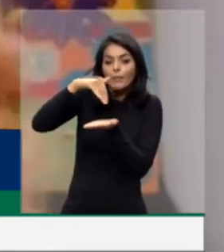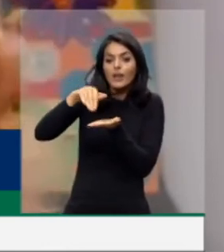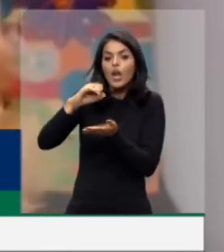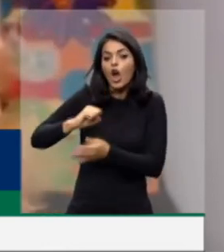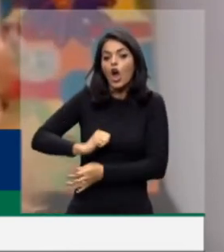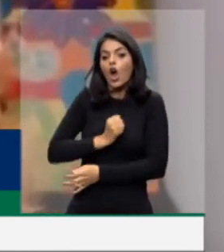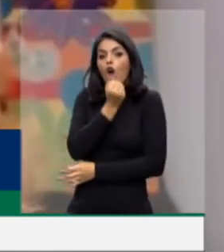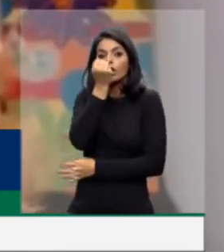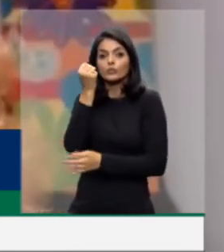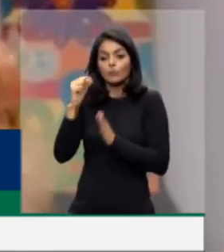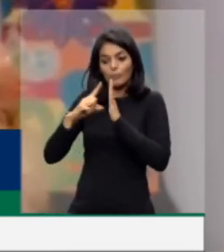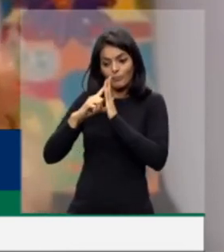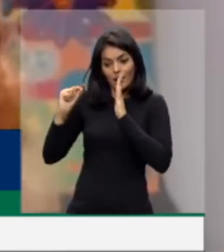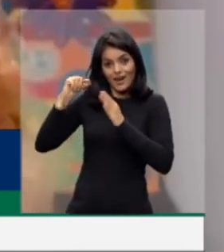VI UMA MATÉRIA DIZENDO, UMA CAMPANHA CONTRA VACINA A